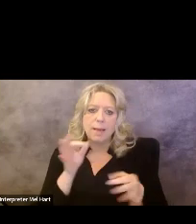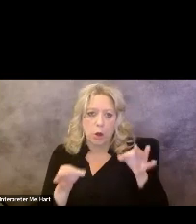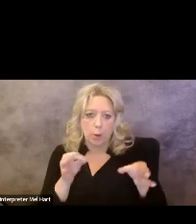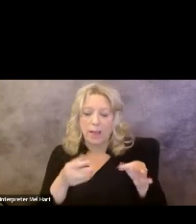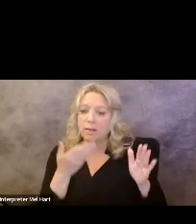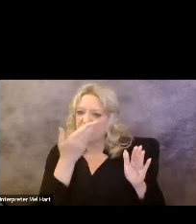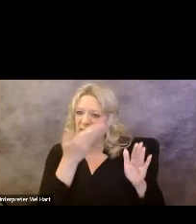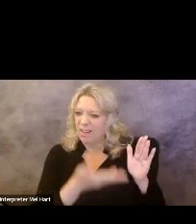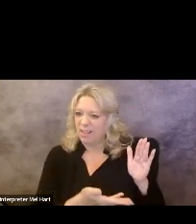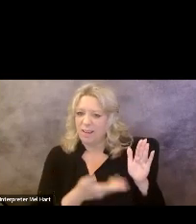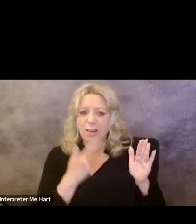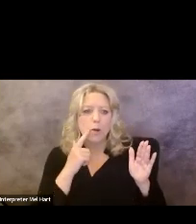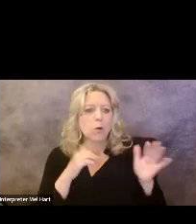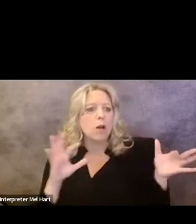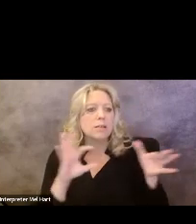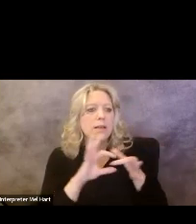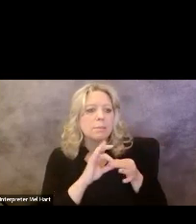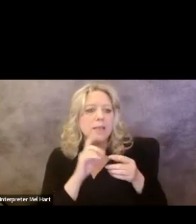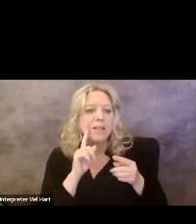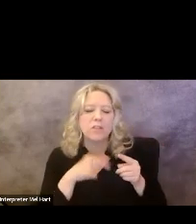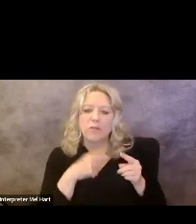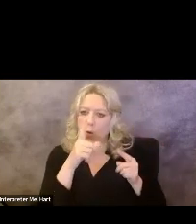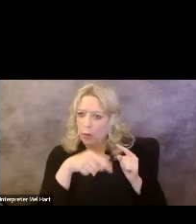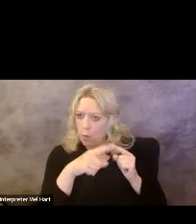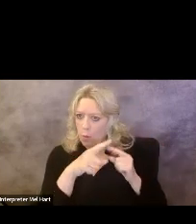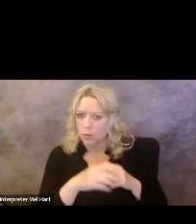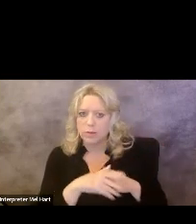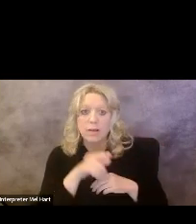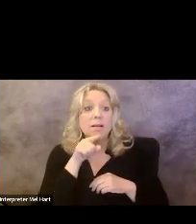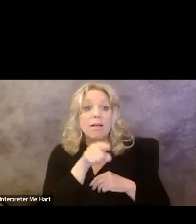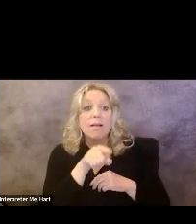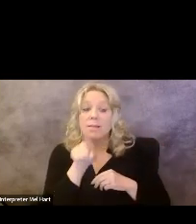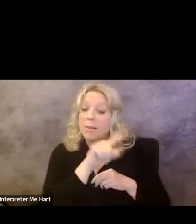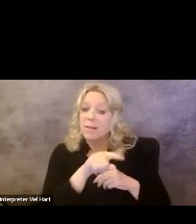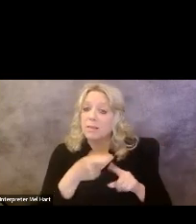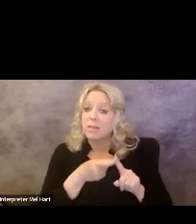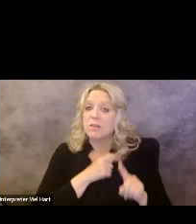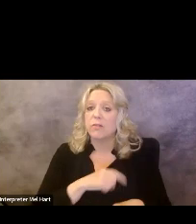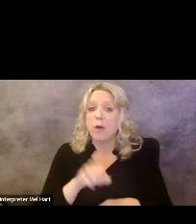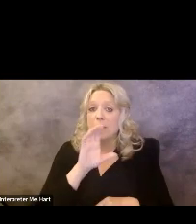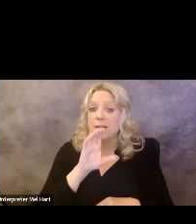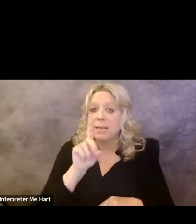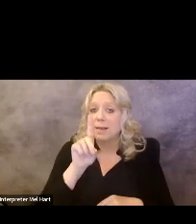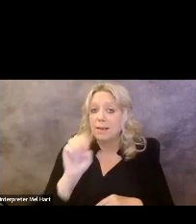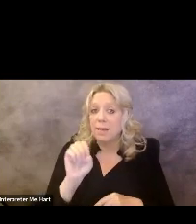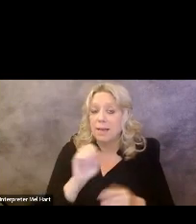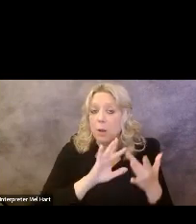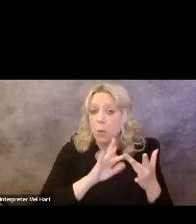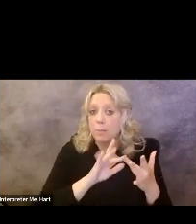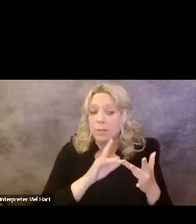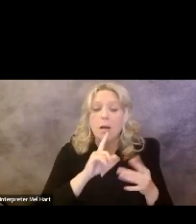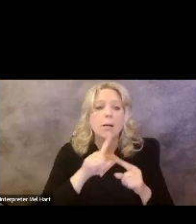a una página en el sitio web del CDE o del Departamento de Educación de California sobre cómo presentar una queja estatal.